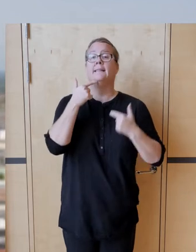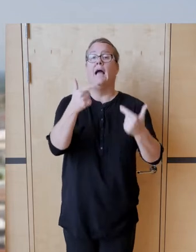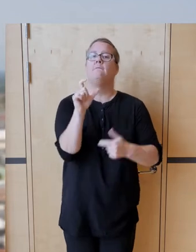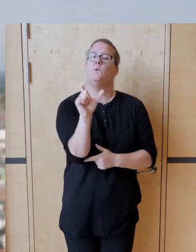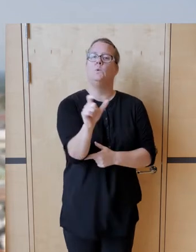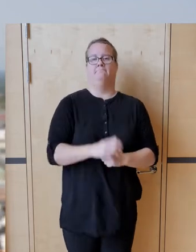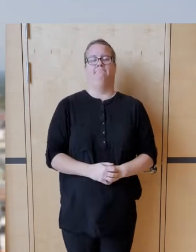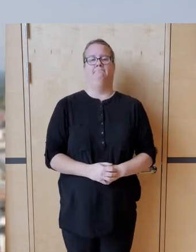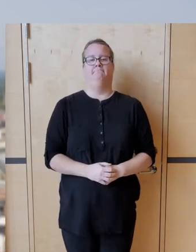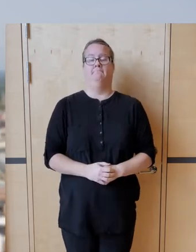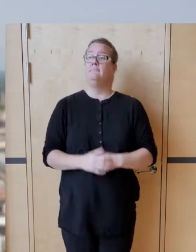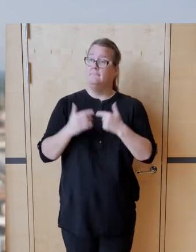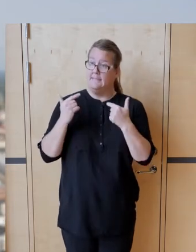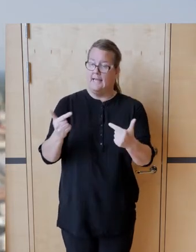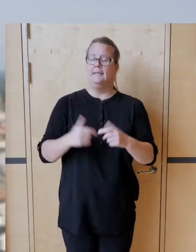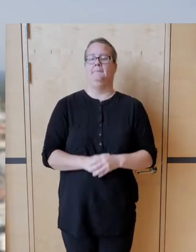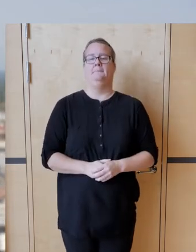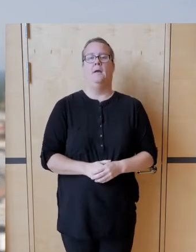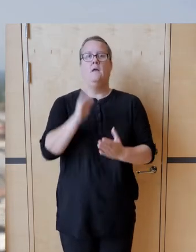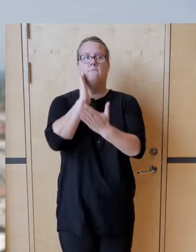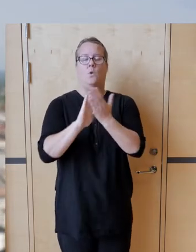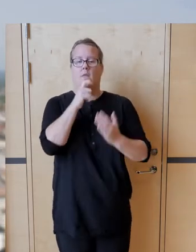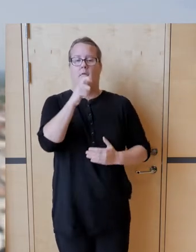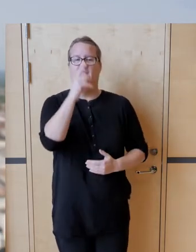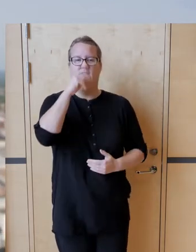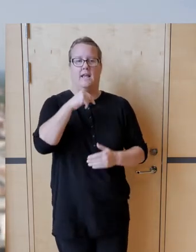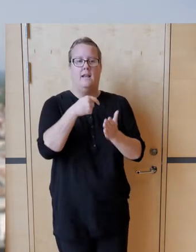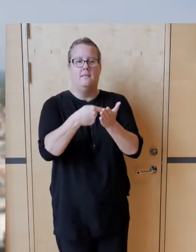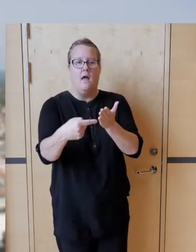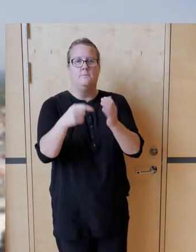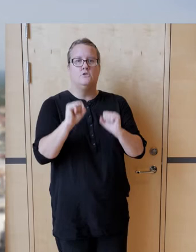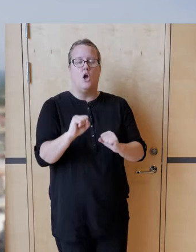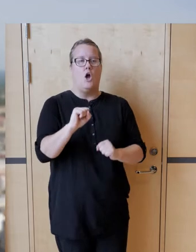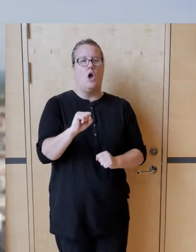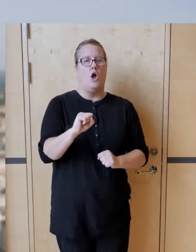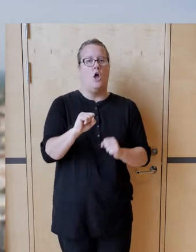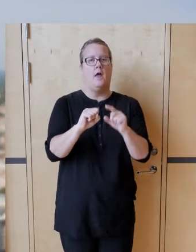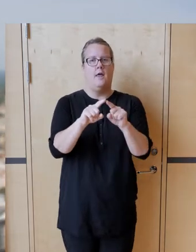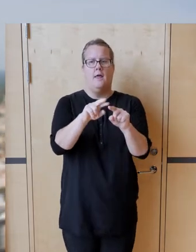Tack så jag svarade fel Var Marco av de socialdemokratiska grupperade efter Joakim Ahlström